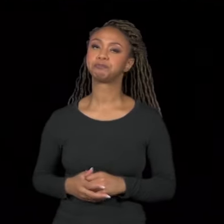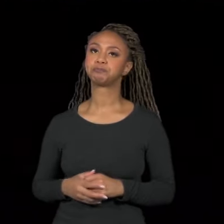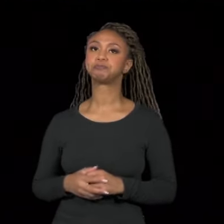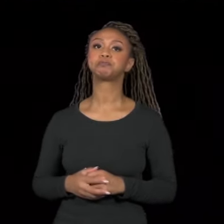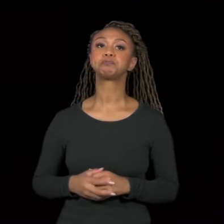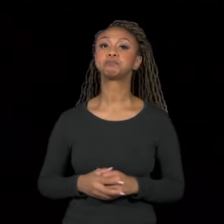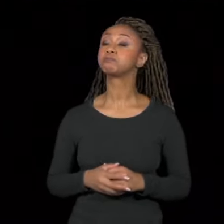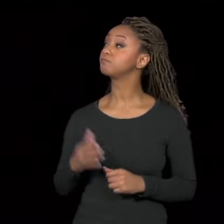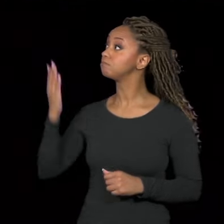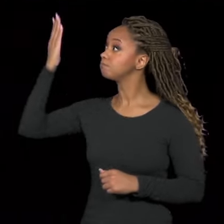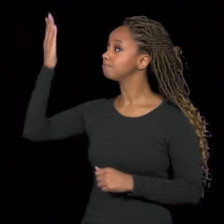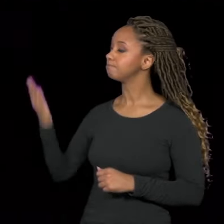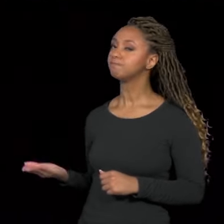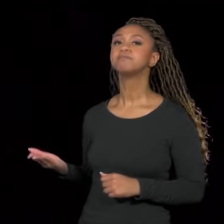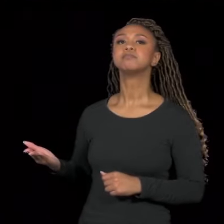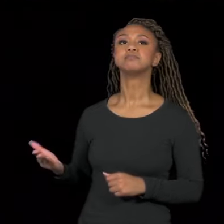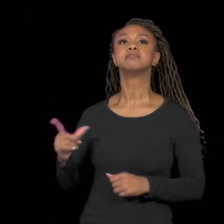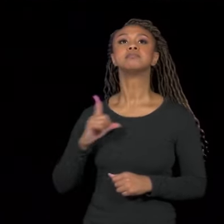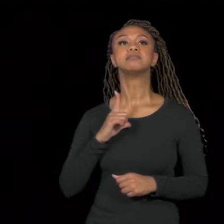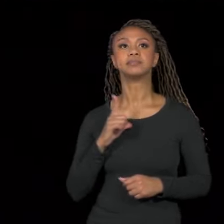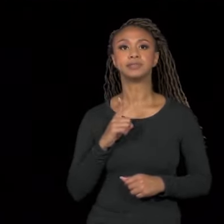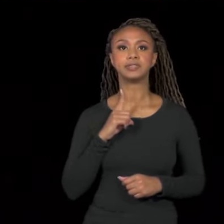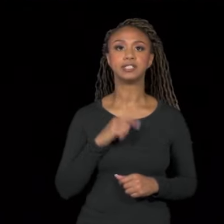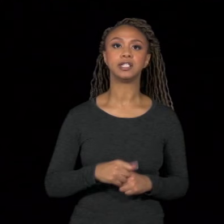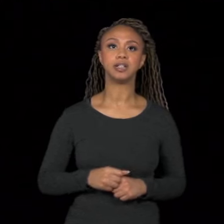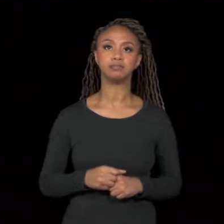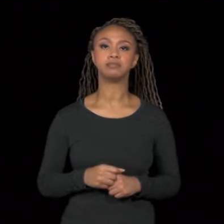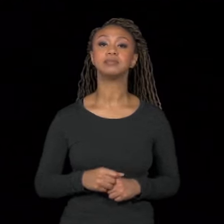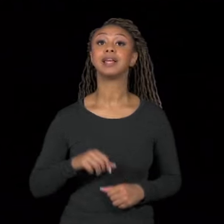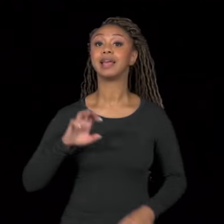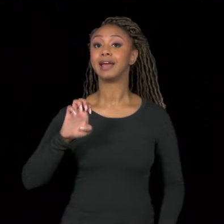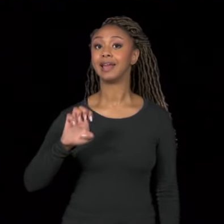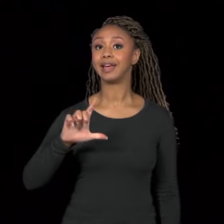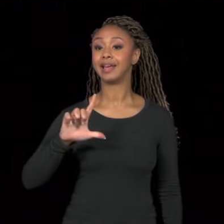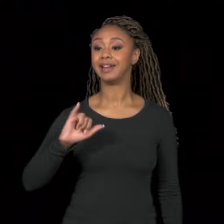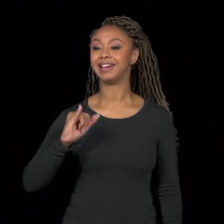GENTE TEM TRÊS ELIPSES, TRÊS DESENHOS AÍ.